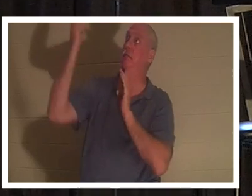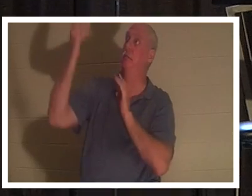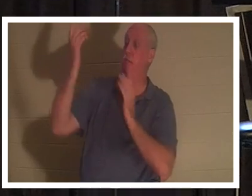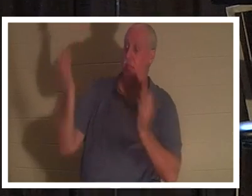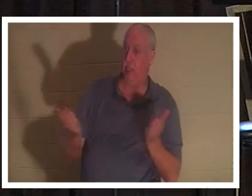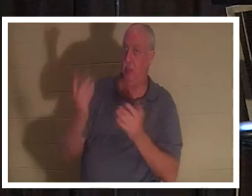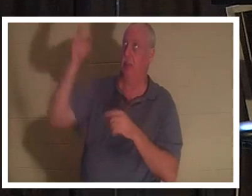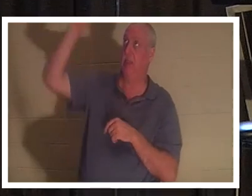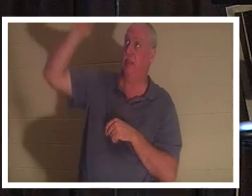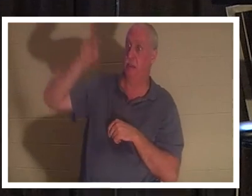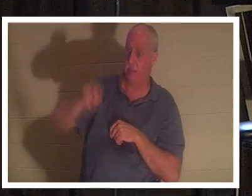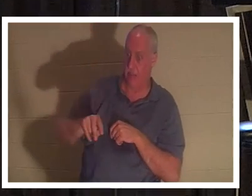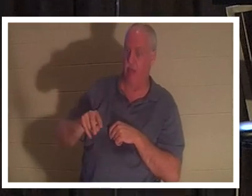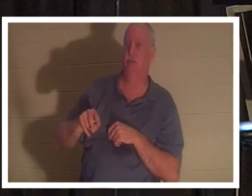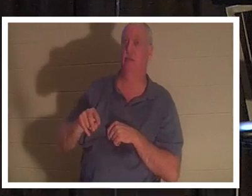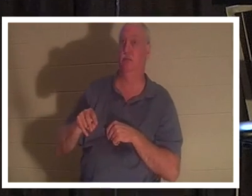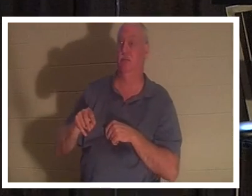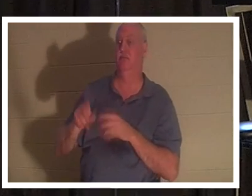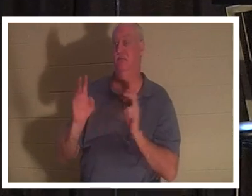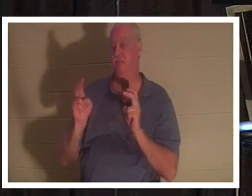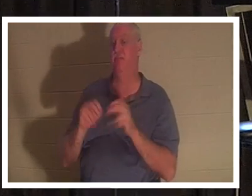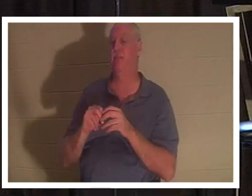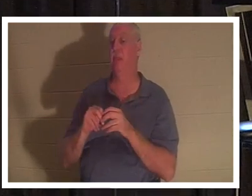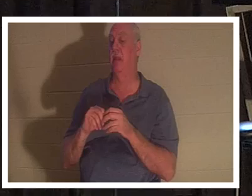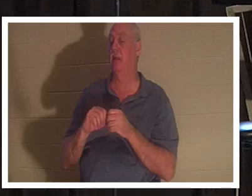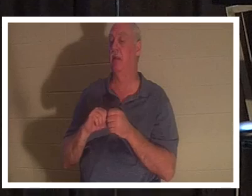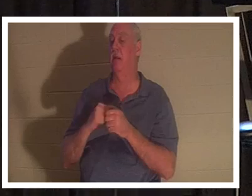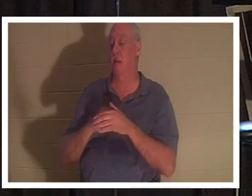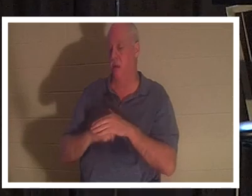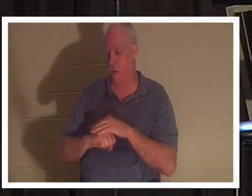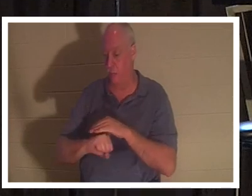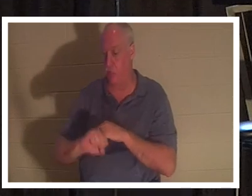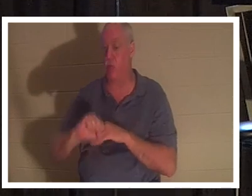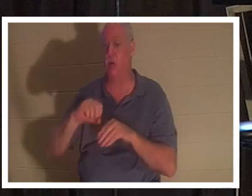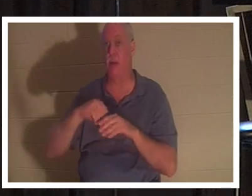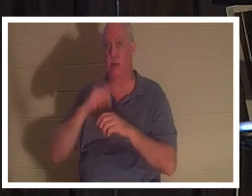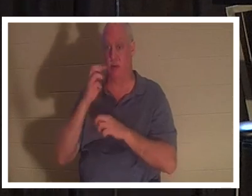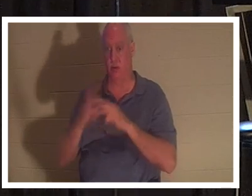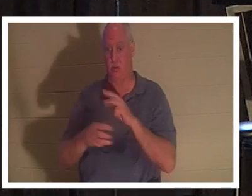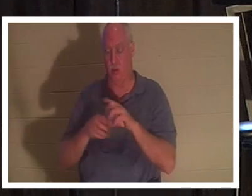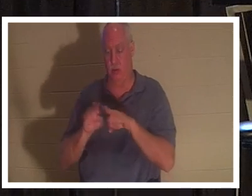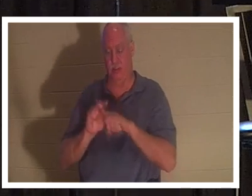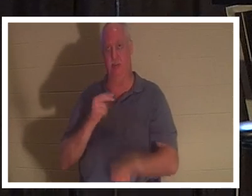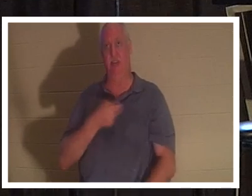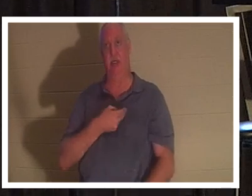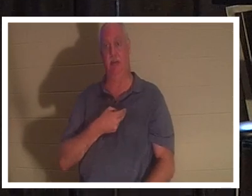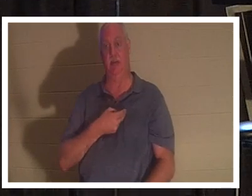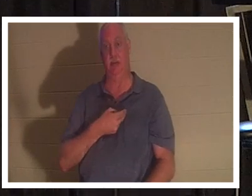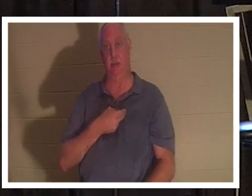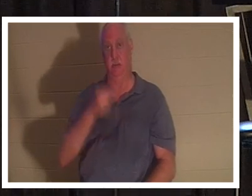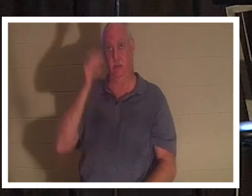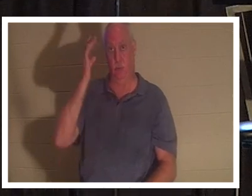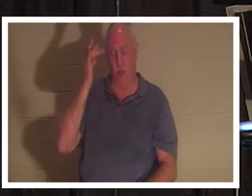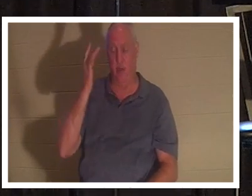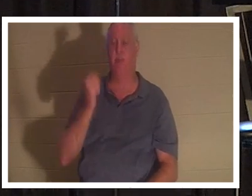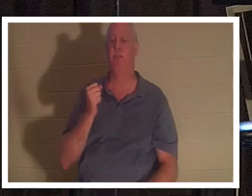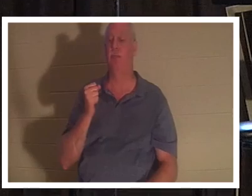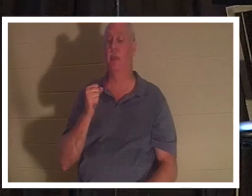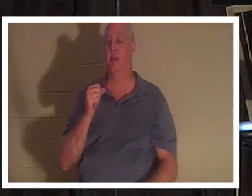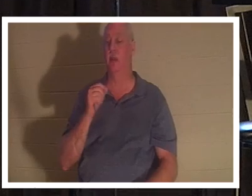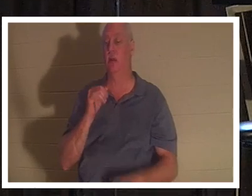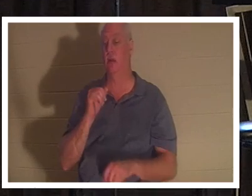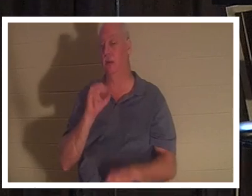und genau wie wir in die Welt hineingeboren worden, denn der Fluch, der